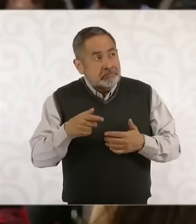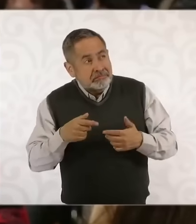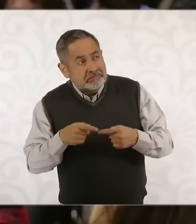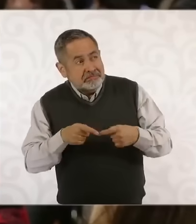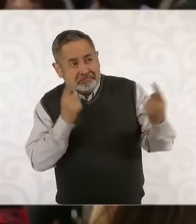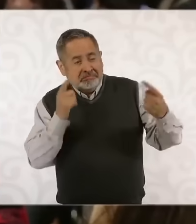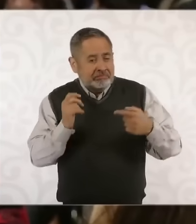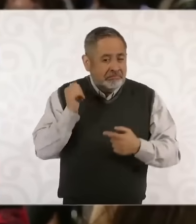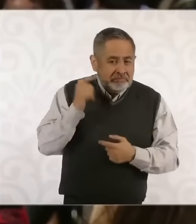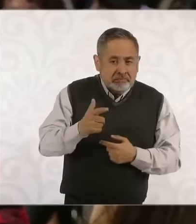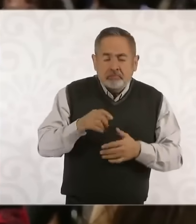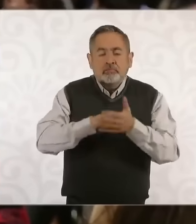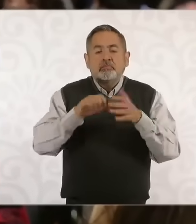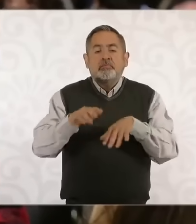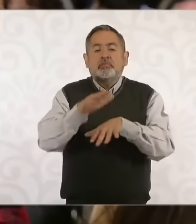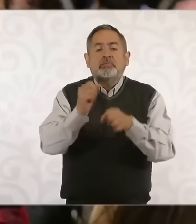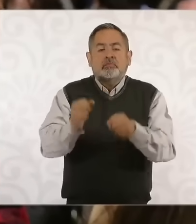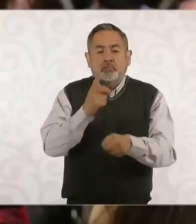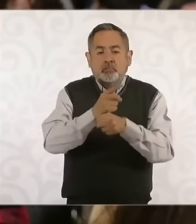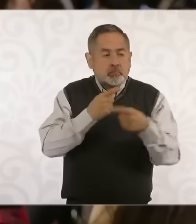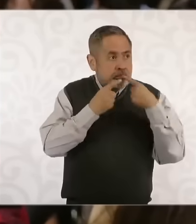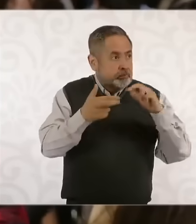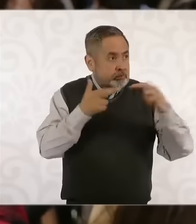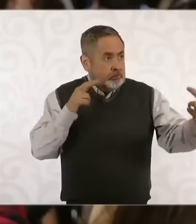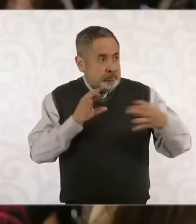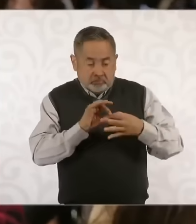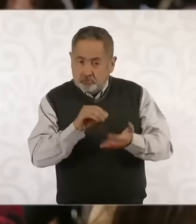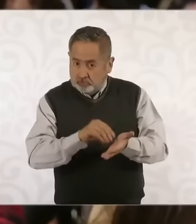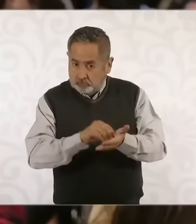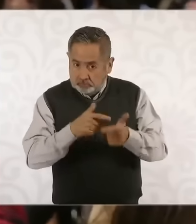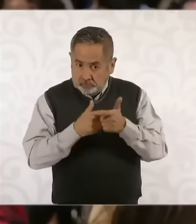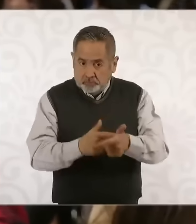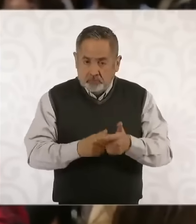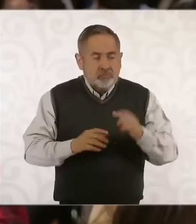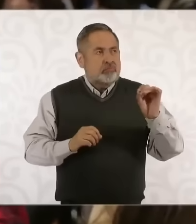en materia de seguridad, por ejemplo, eh habrá algo que México revise de la relación con Estados